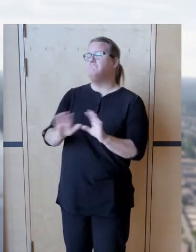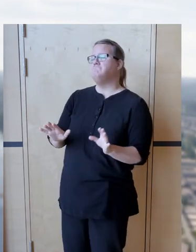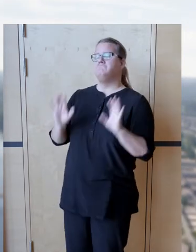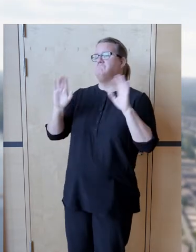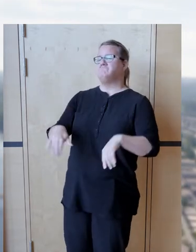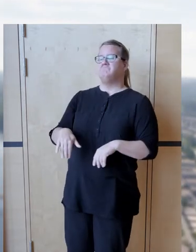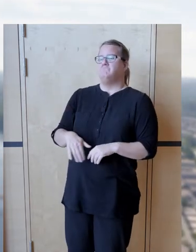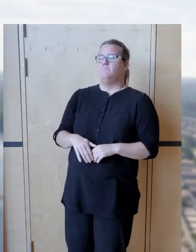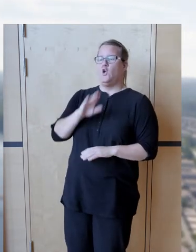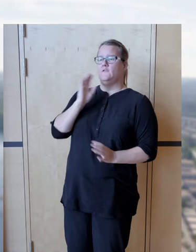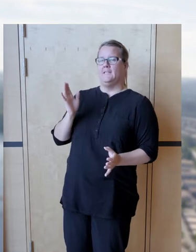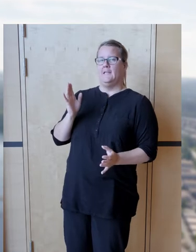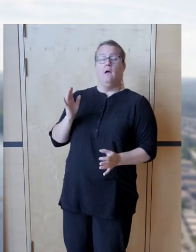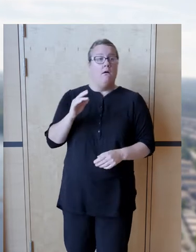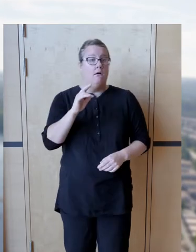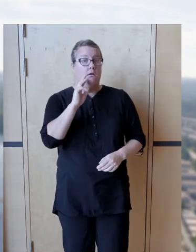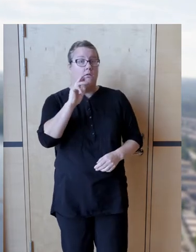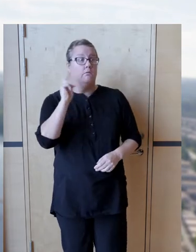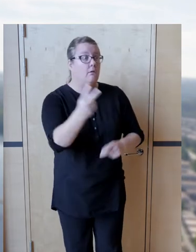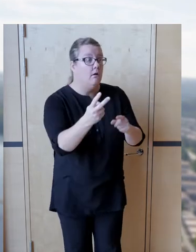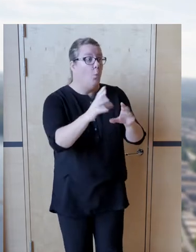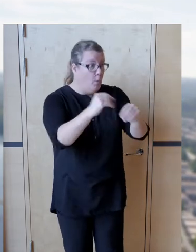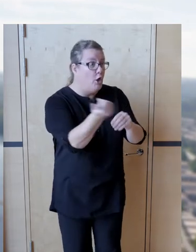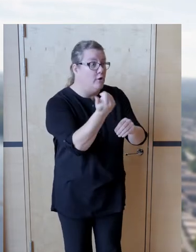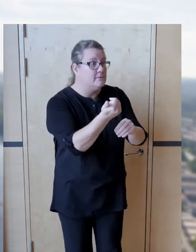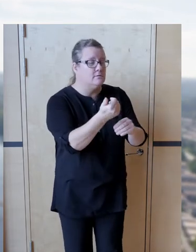För att året därefter anses behövs igen Ja det är klart